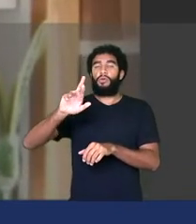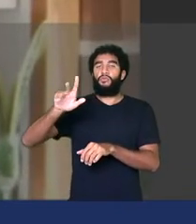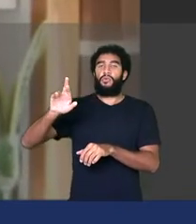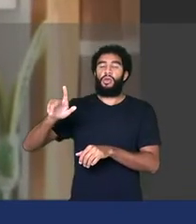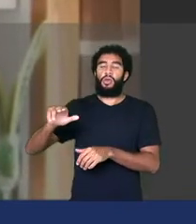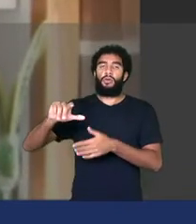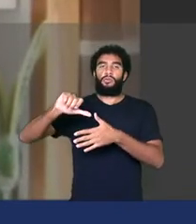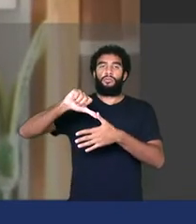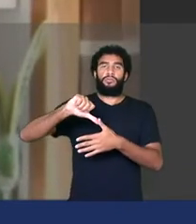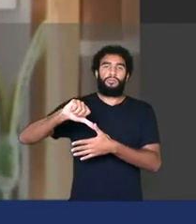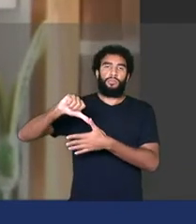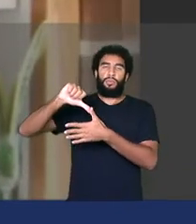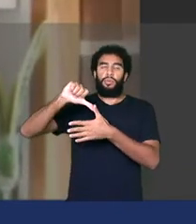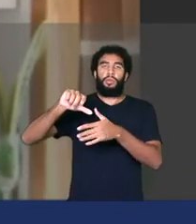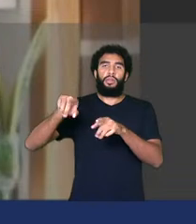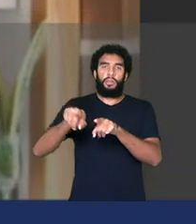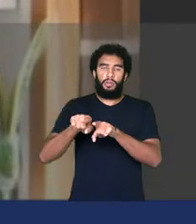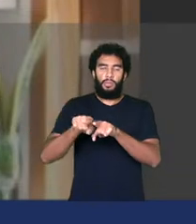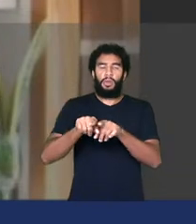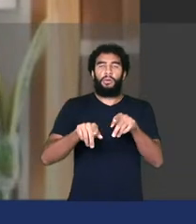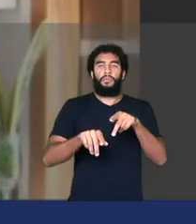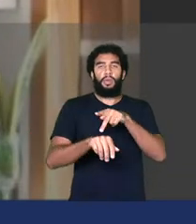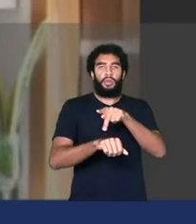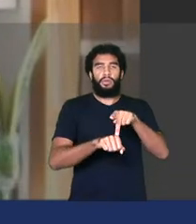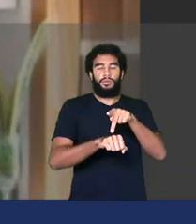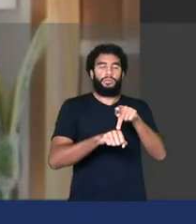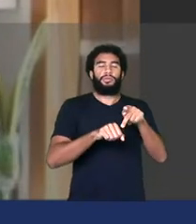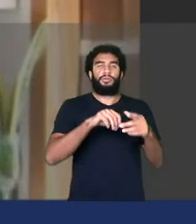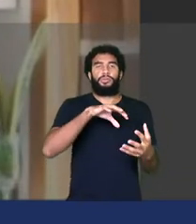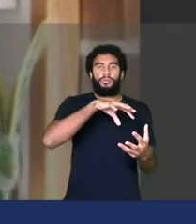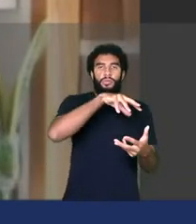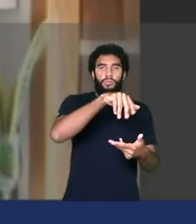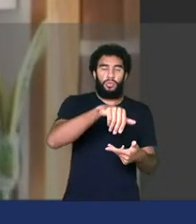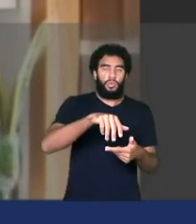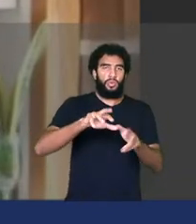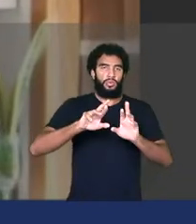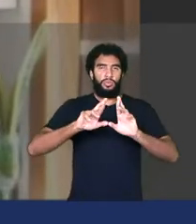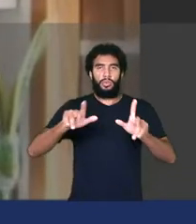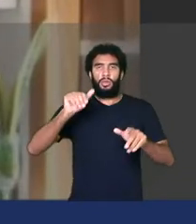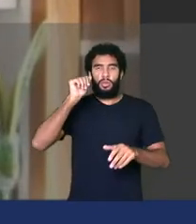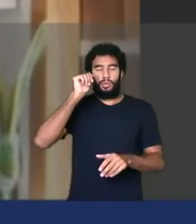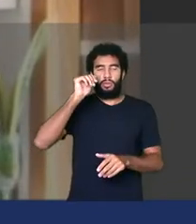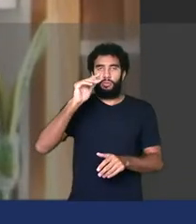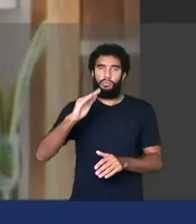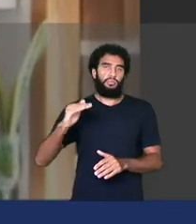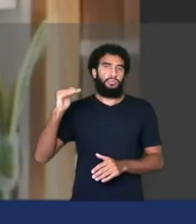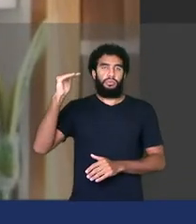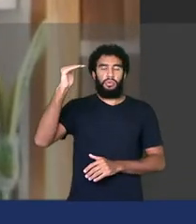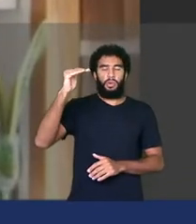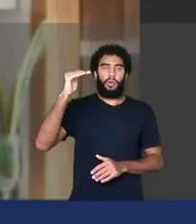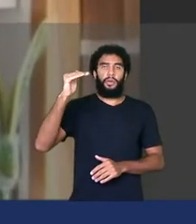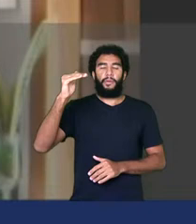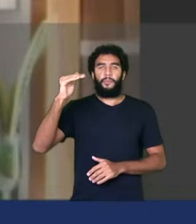DOS MAIS ATRASADOS OOSO DEMAIS PAÍSES DA AMÉRICA DO SUL E VÁRIOS OUTROS PAÍSES DO MUNDO ESTÃO TODOS NA NOSSA